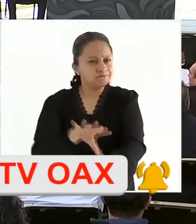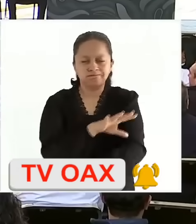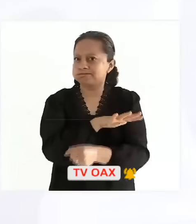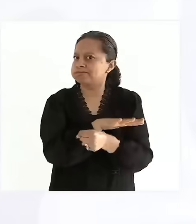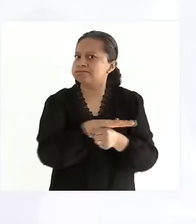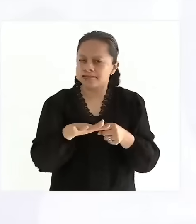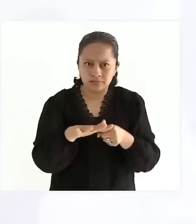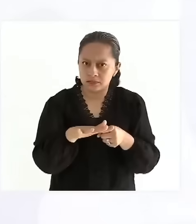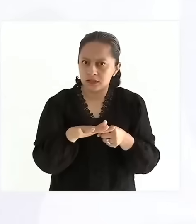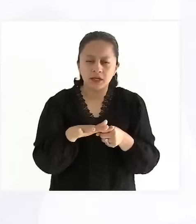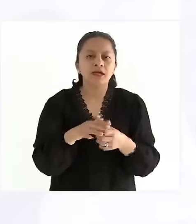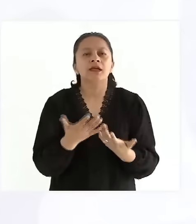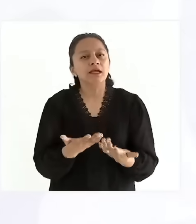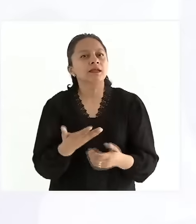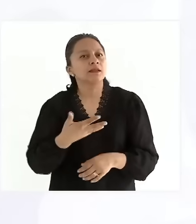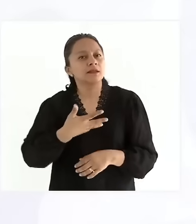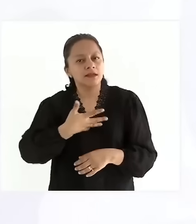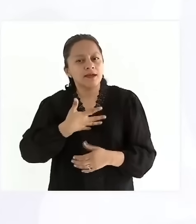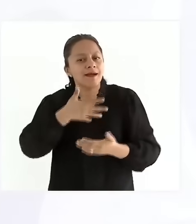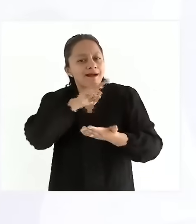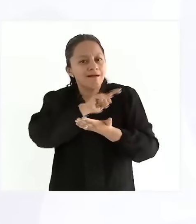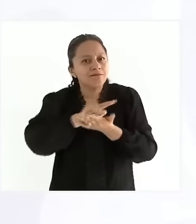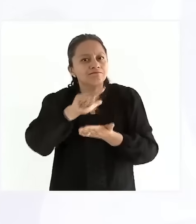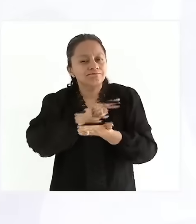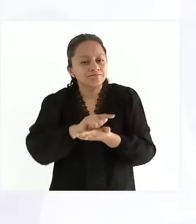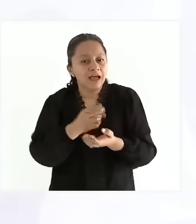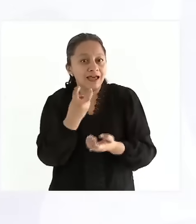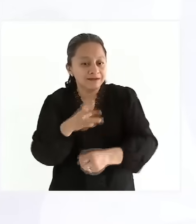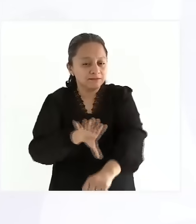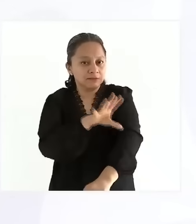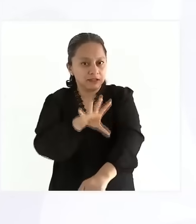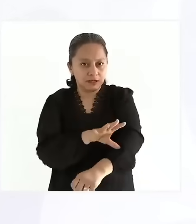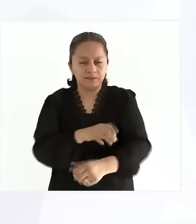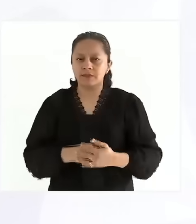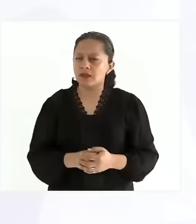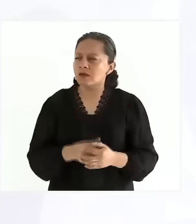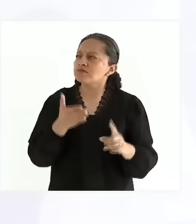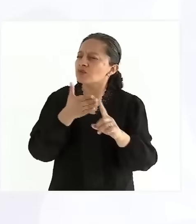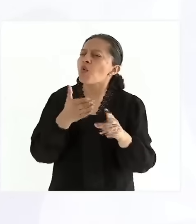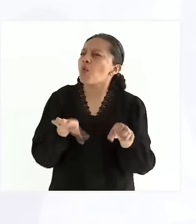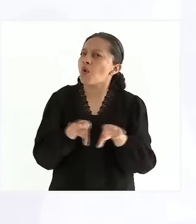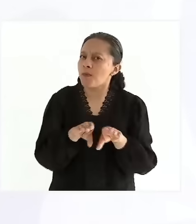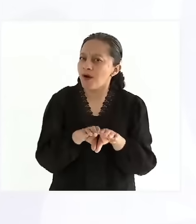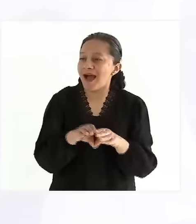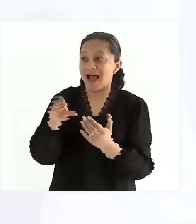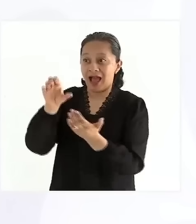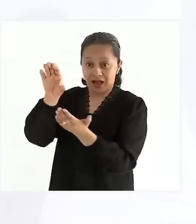asequíve y cada vez más limpia. Para lograrlo quedó establecido en la Constitución que el Estado